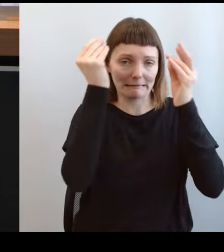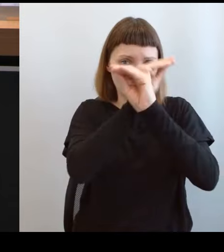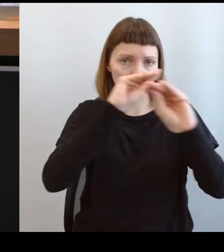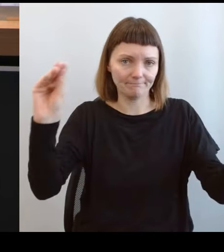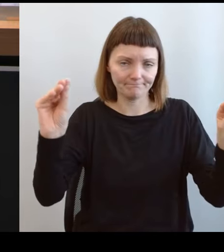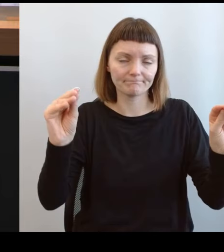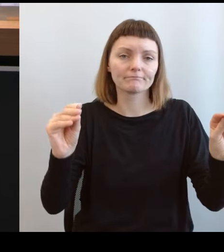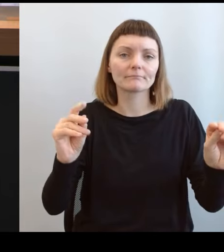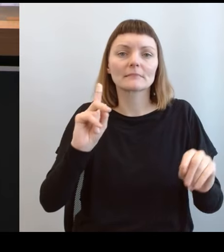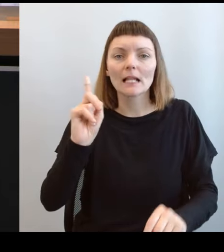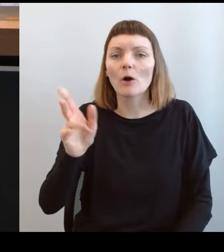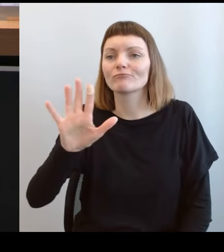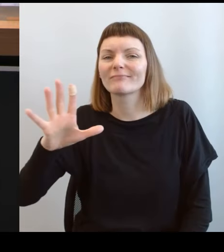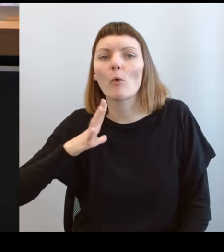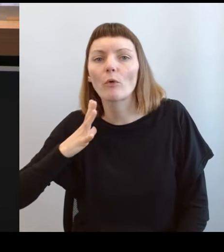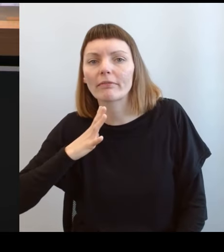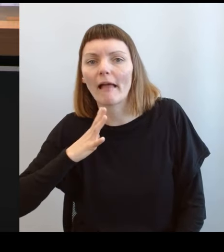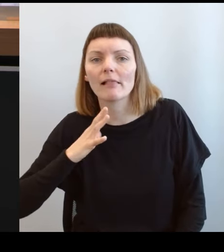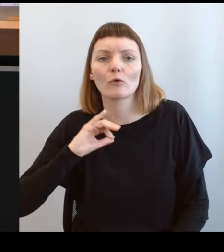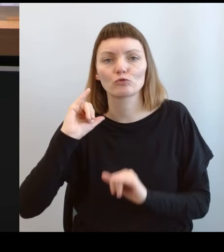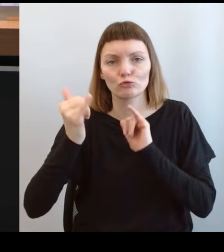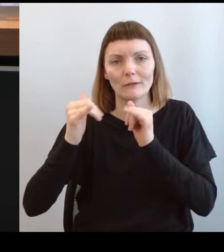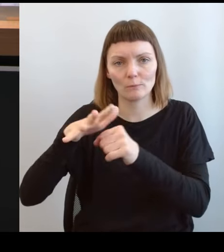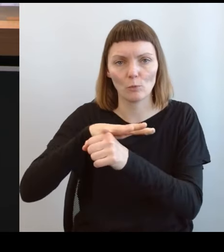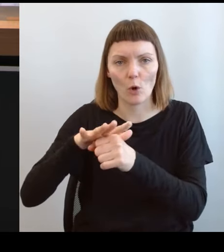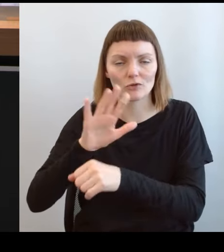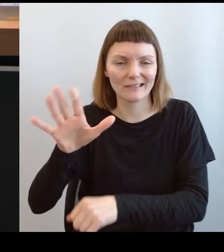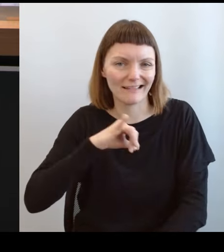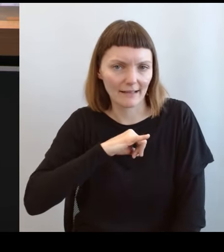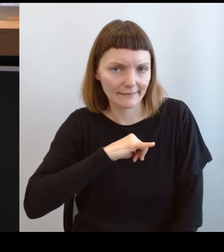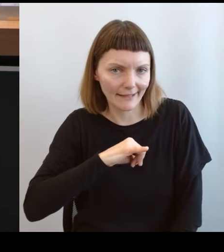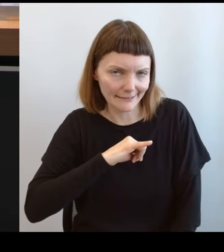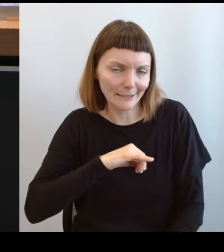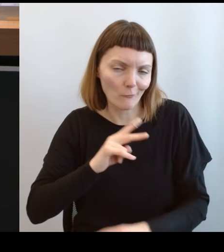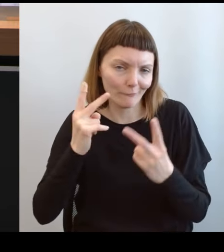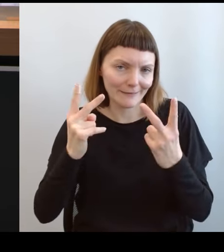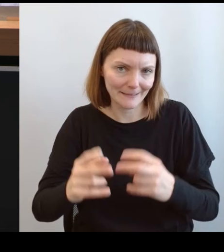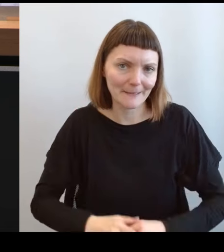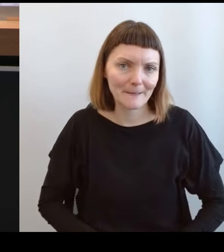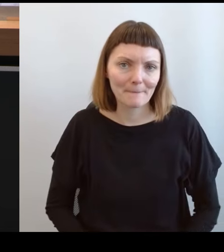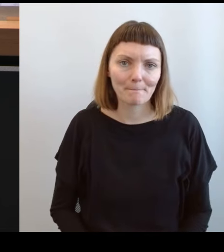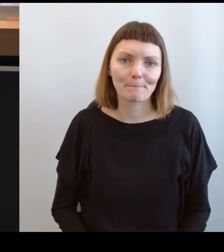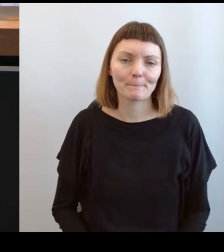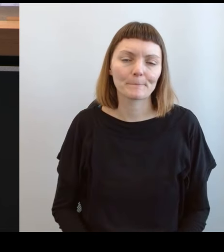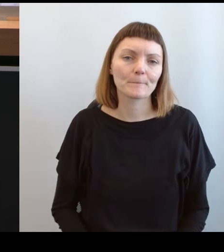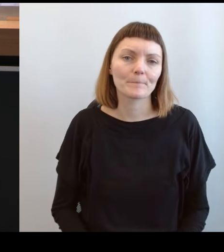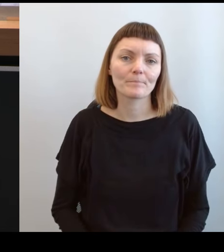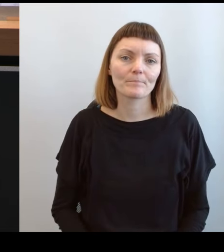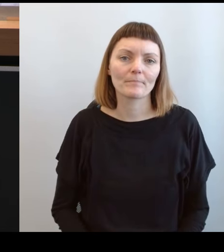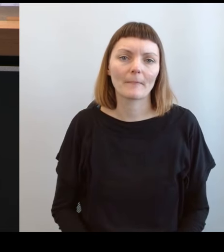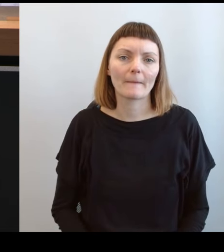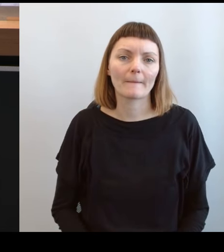an dieser Stelle geht, die wir hier mit berücksichtigen wollen. Und das ist natürlich auch richtig, dass wir hier einen